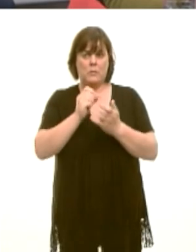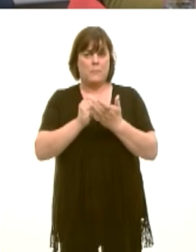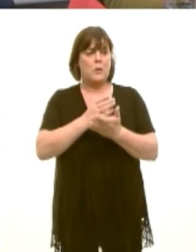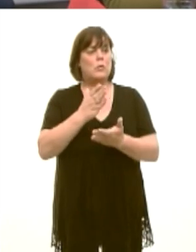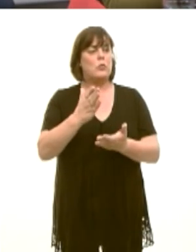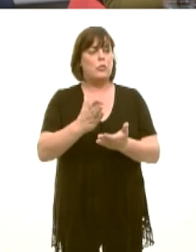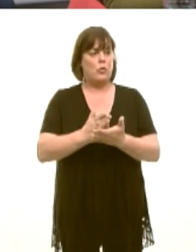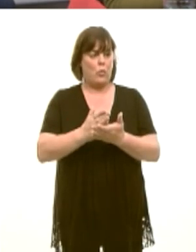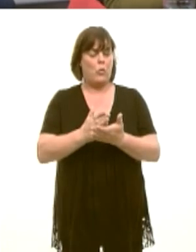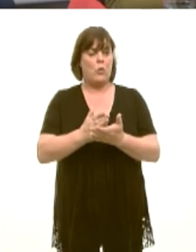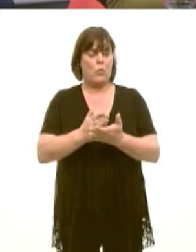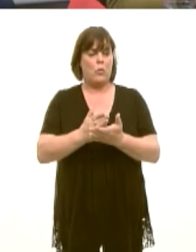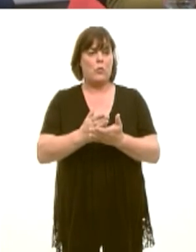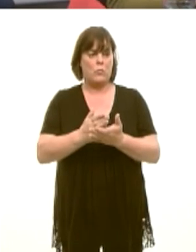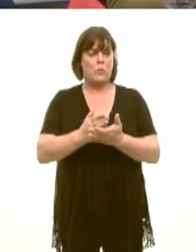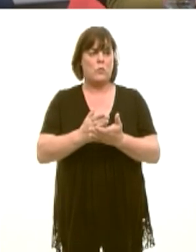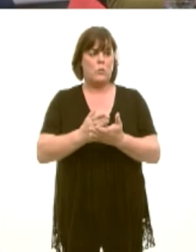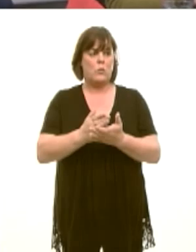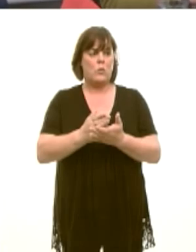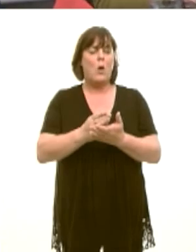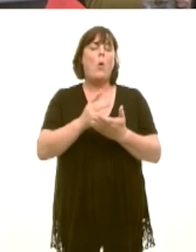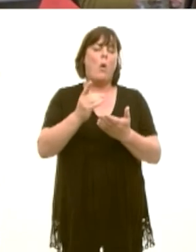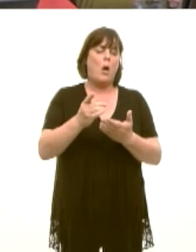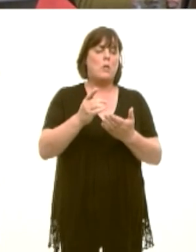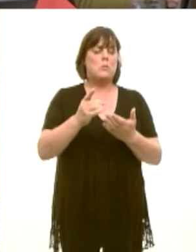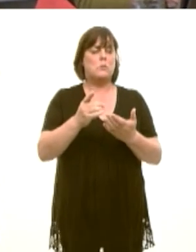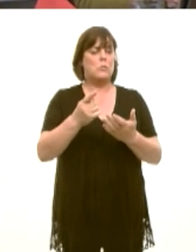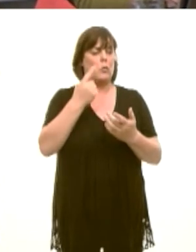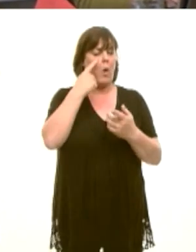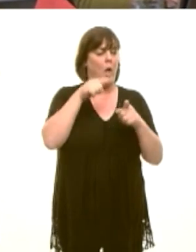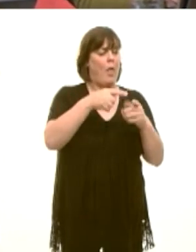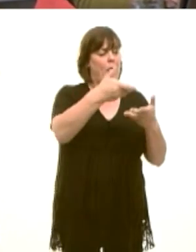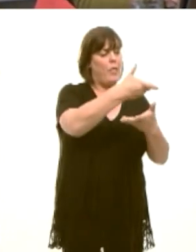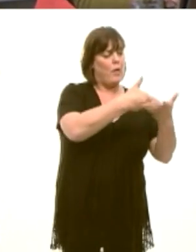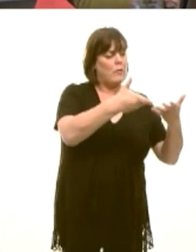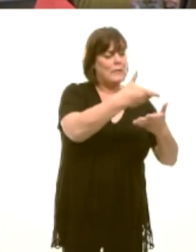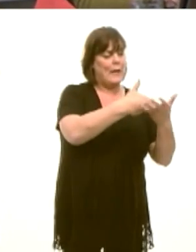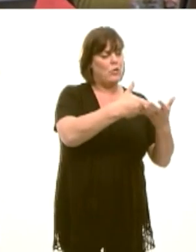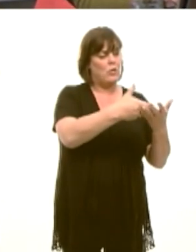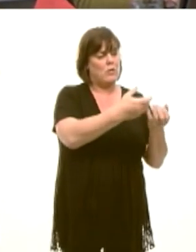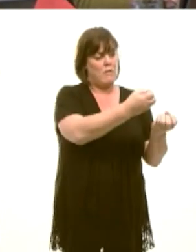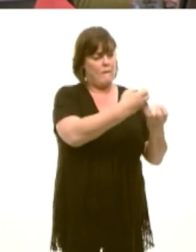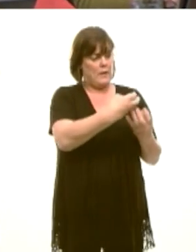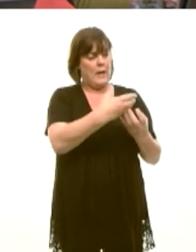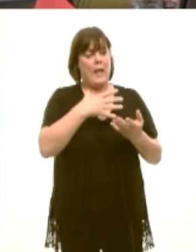canlyniad yr ymgynghoriad ei hunan. Felly, bydd ymgynghoriín cymryd lle a bydd yna gyfle